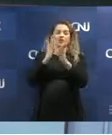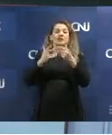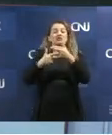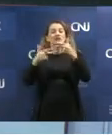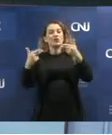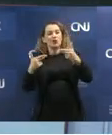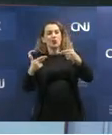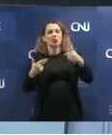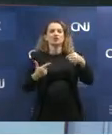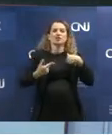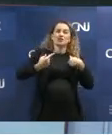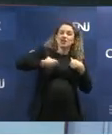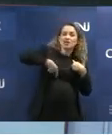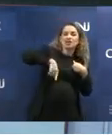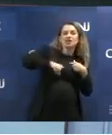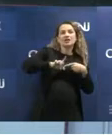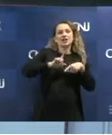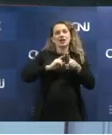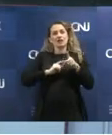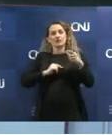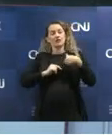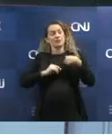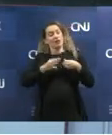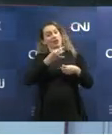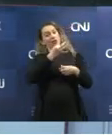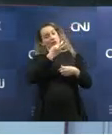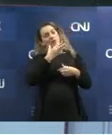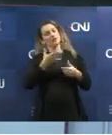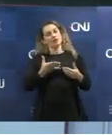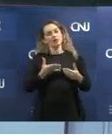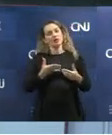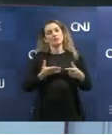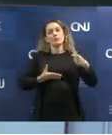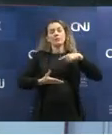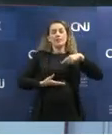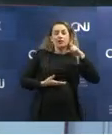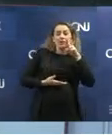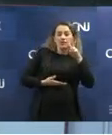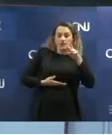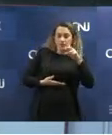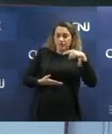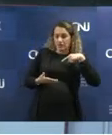Pelo menos na minha concepção, tendo em vista o relatório da correição,